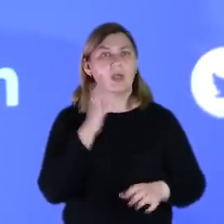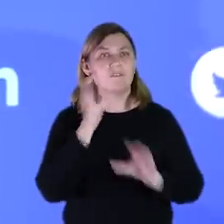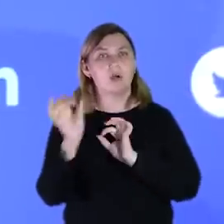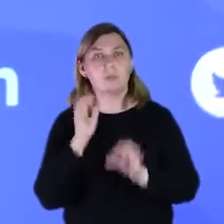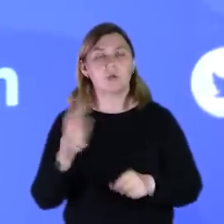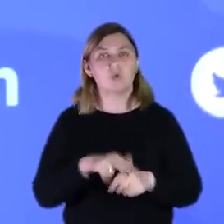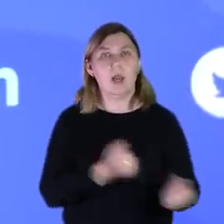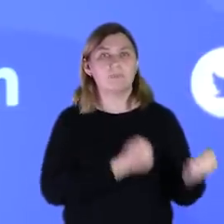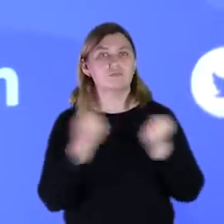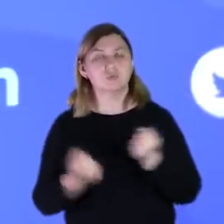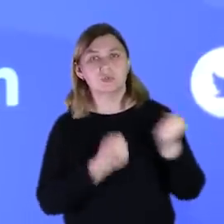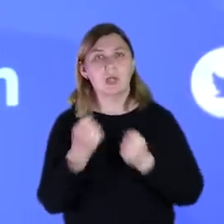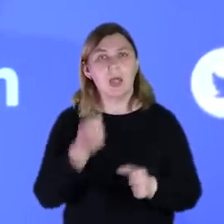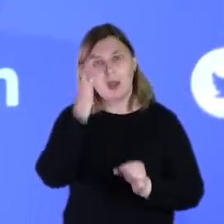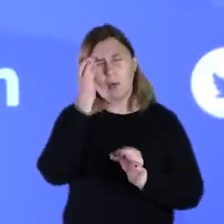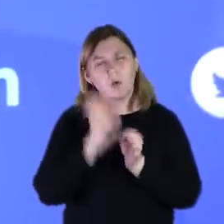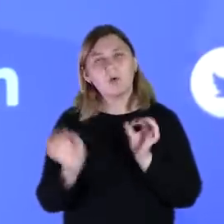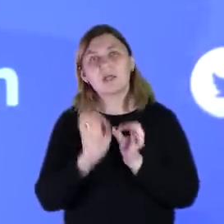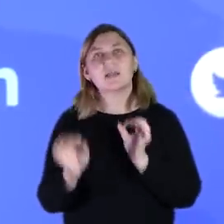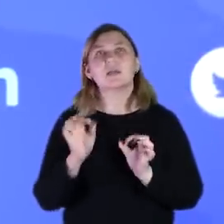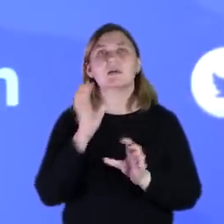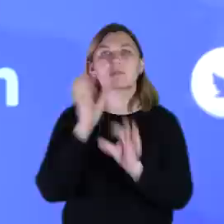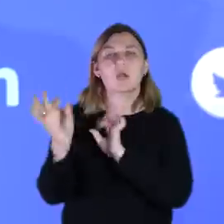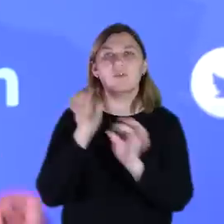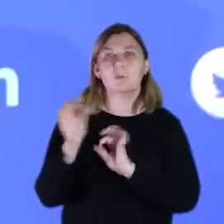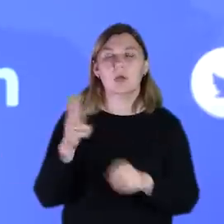które przynosiły konkretne informacje, które stanowiły jakąś perspektywę do